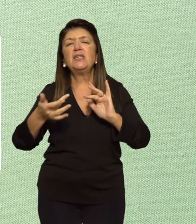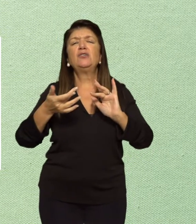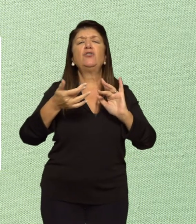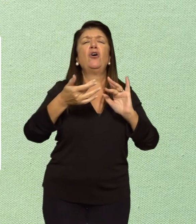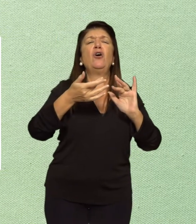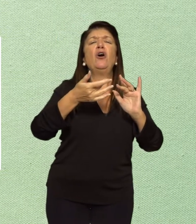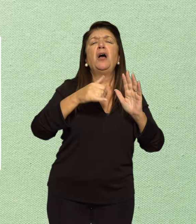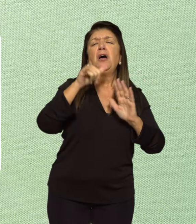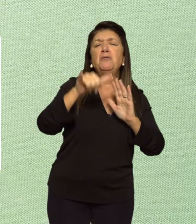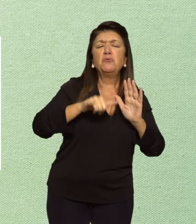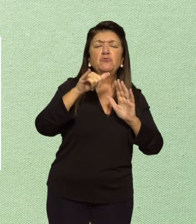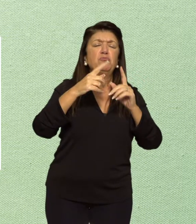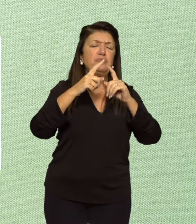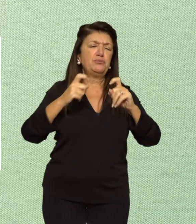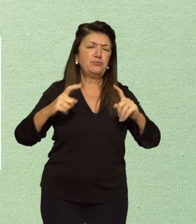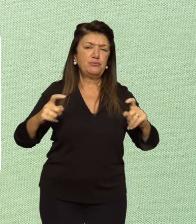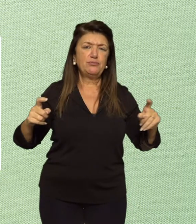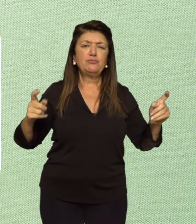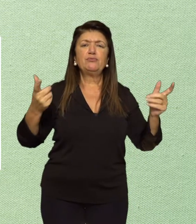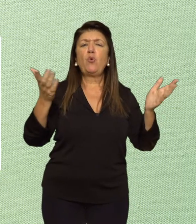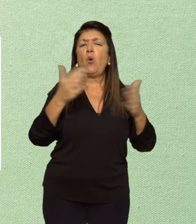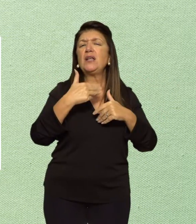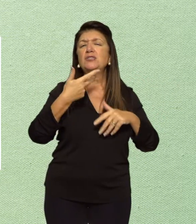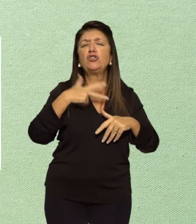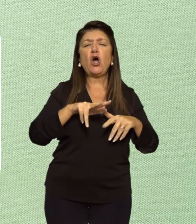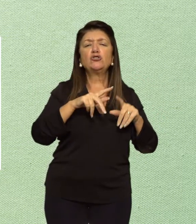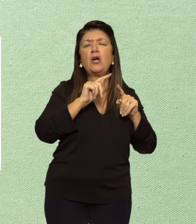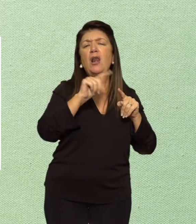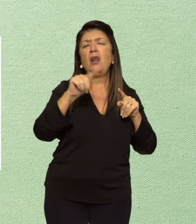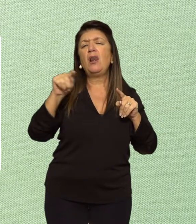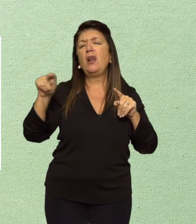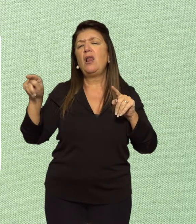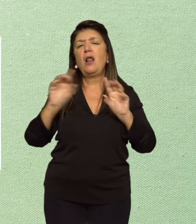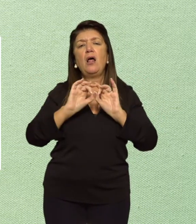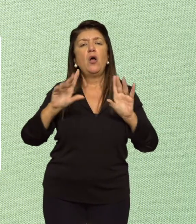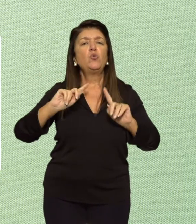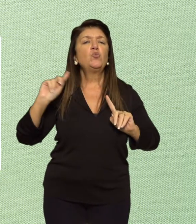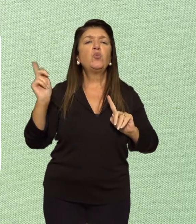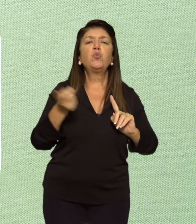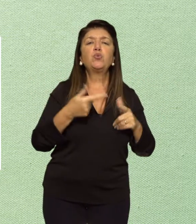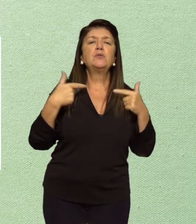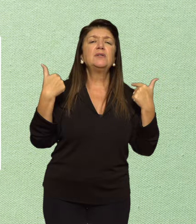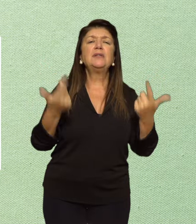Noi siamo raggiungibili su qualsiasi piattaforma proprio per dare la possibilità a tutte le persone,